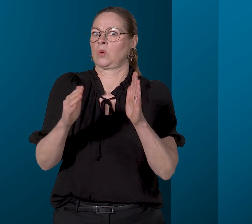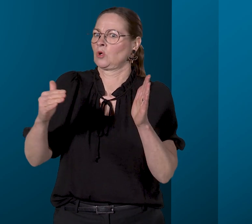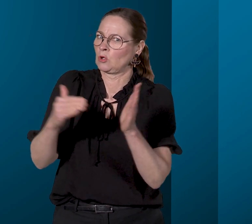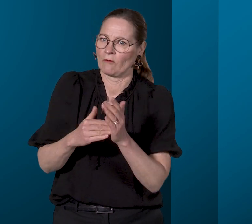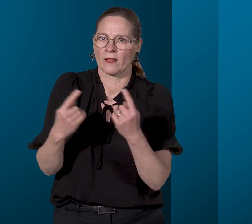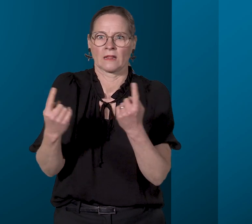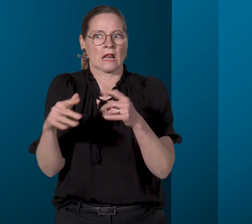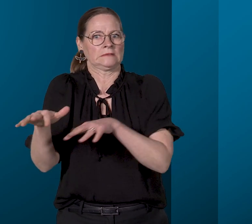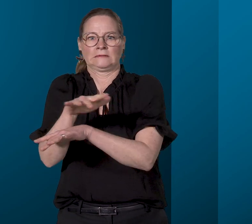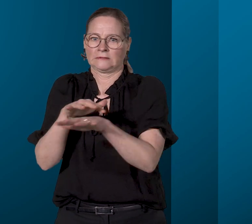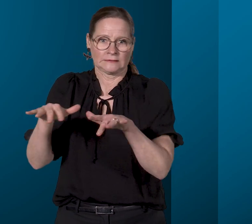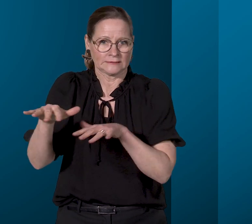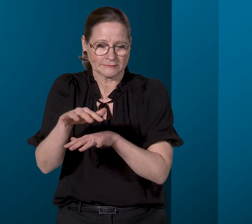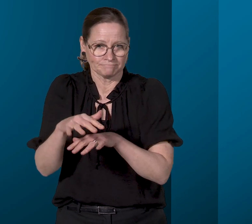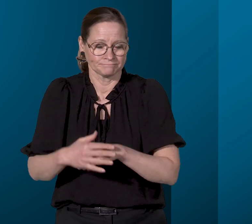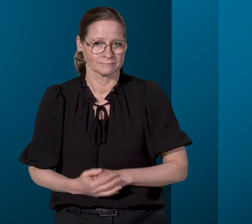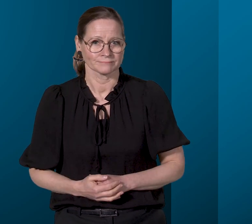tulkkauspalveluiden käyttäjille.